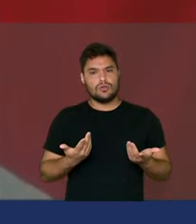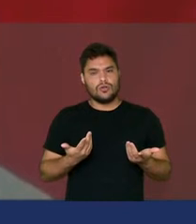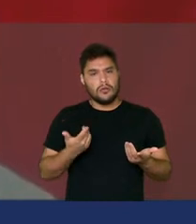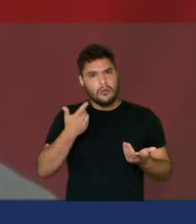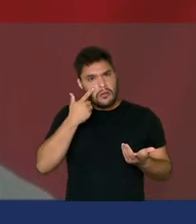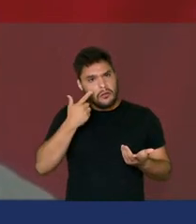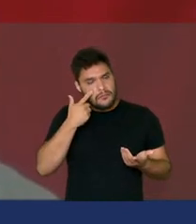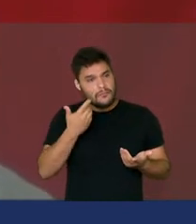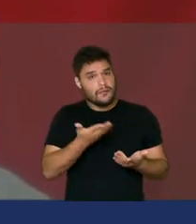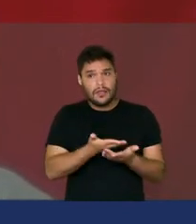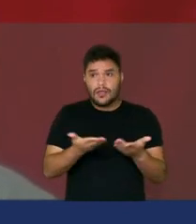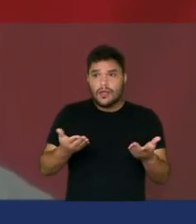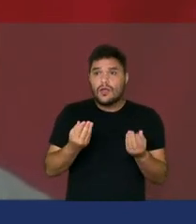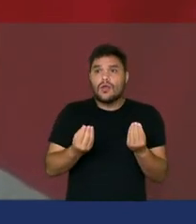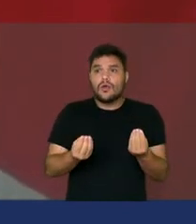TEMOS QUE NOS LEVANTAR EM ARGUMENTOS, EM CONVICÇÃO E